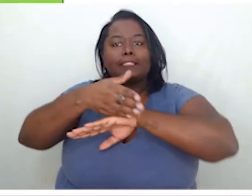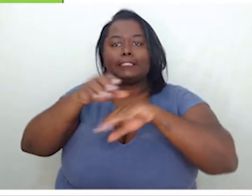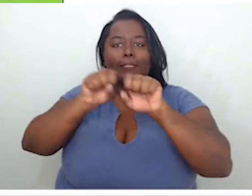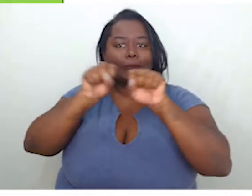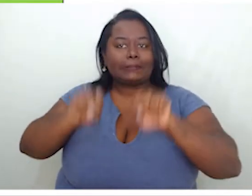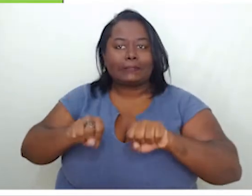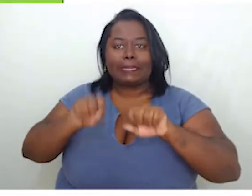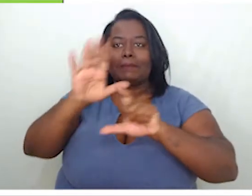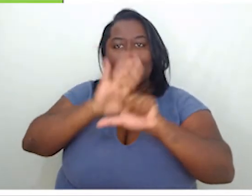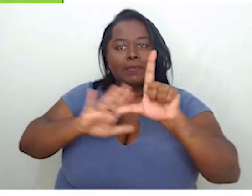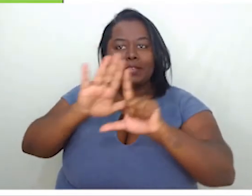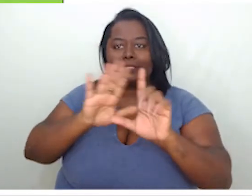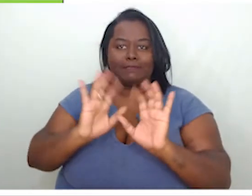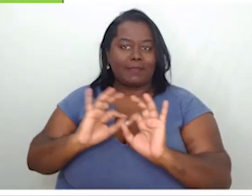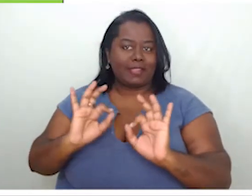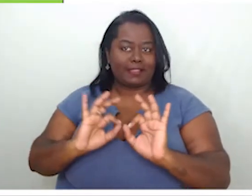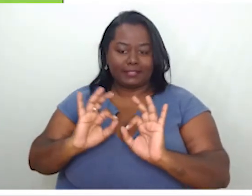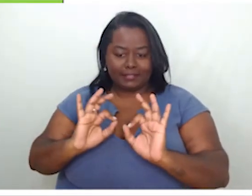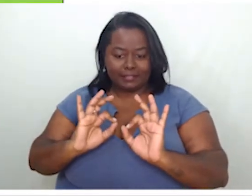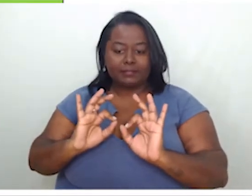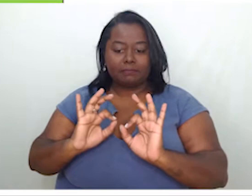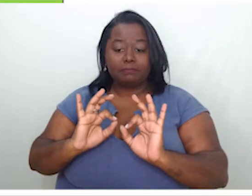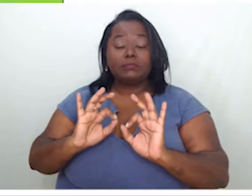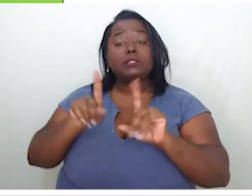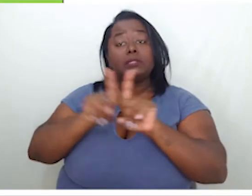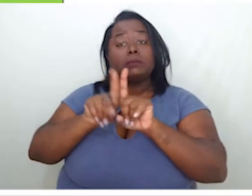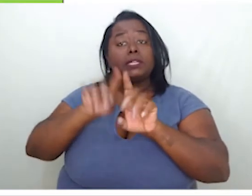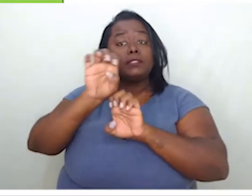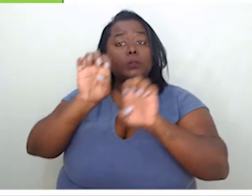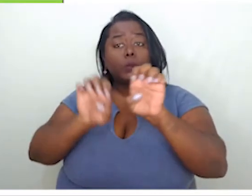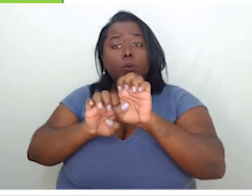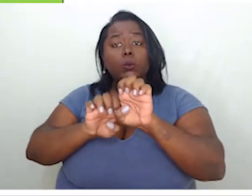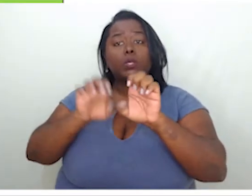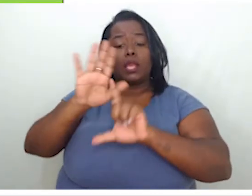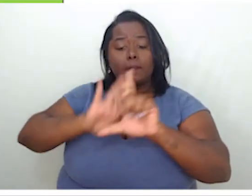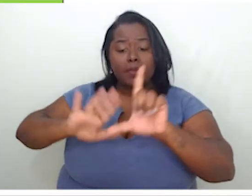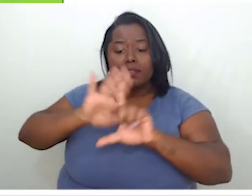y la estructura del ambiente de aprendizaje es modelo integrado.